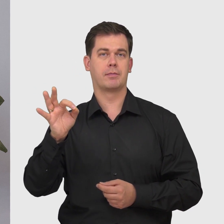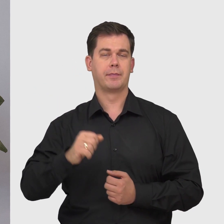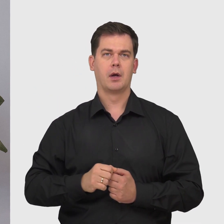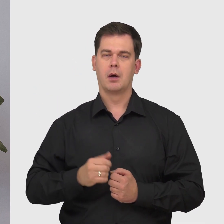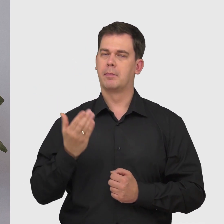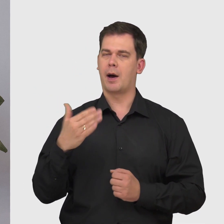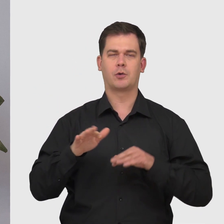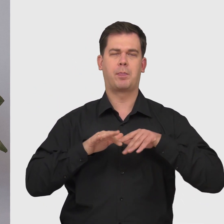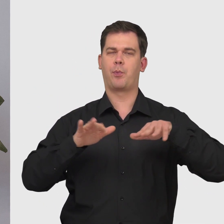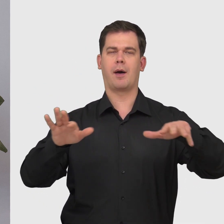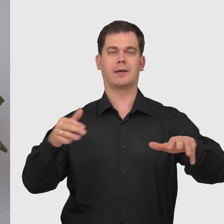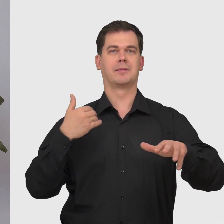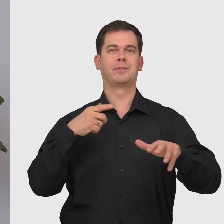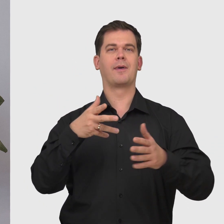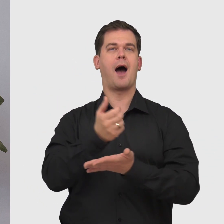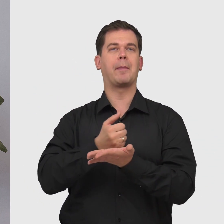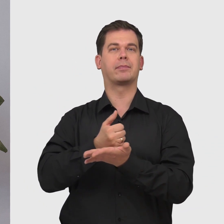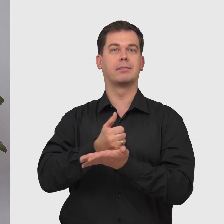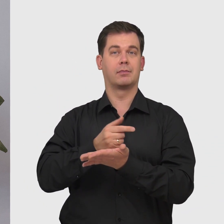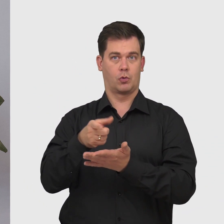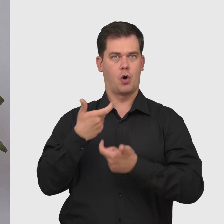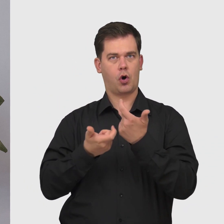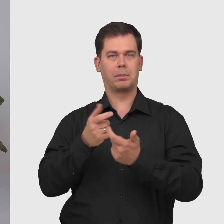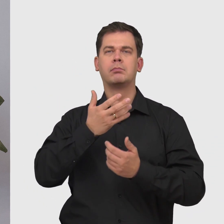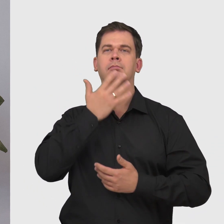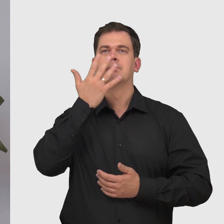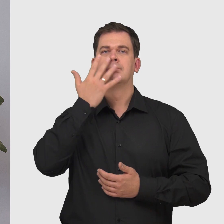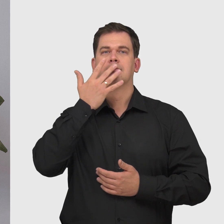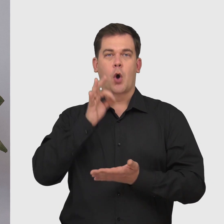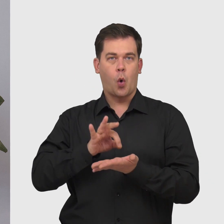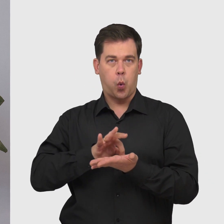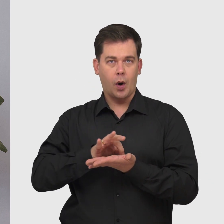Szczególnie popularna receptura aptekarska na przyrządzenie